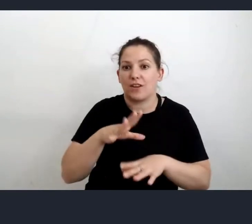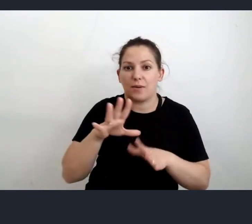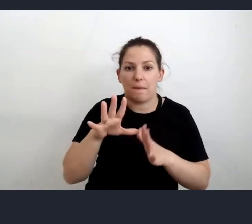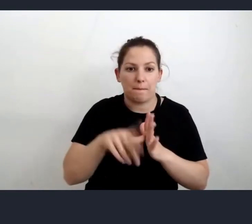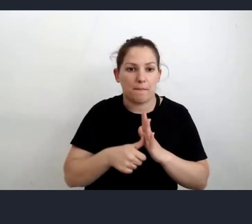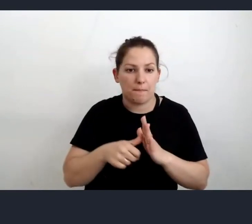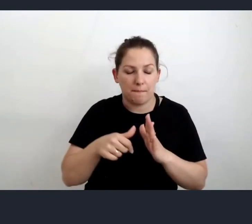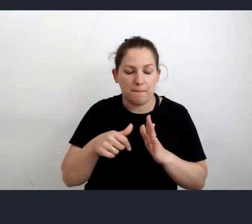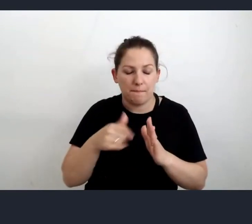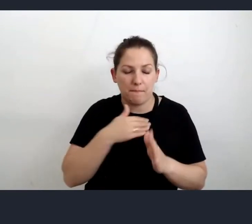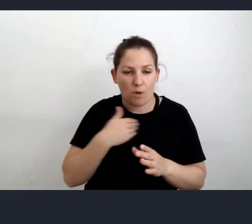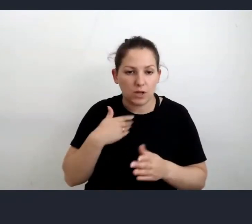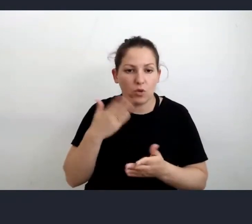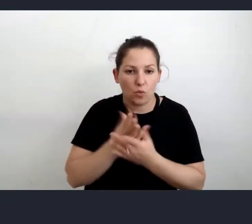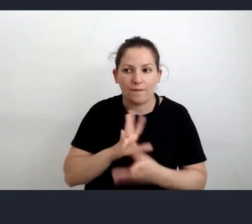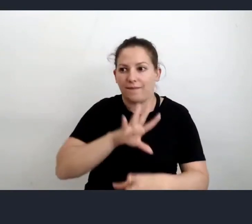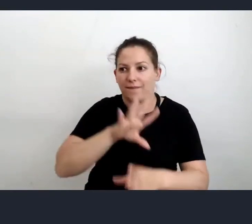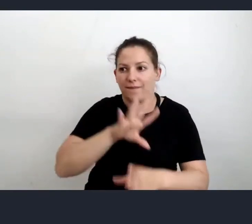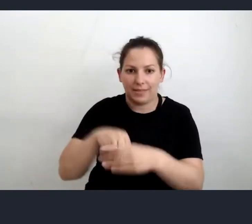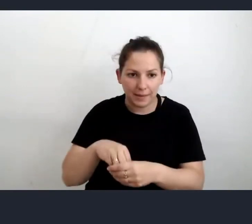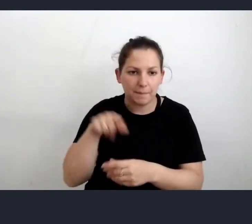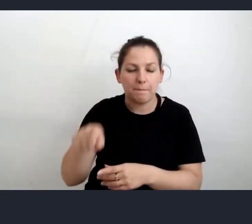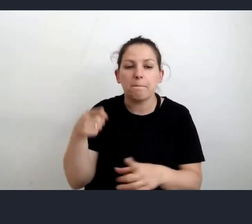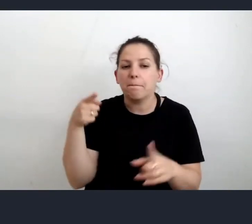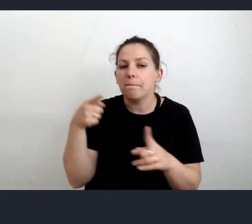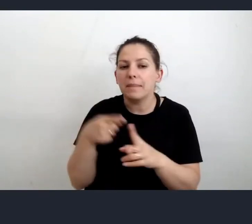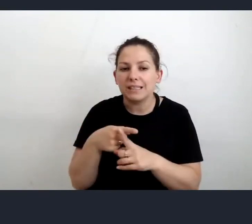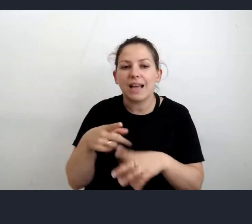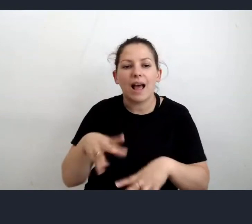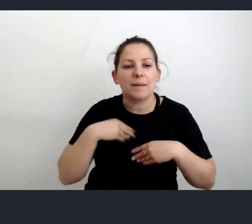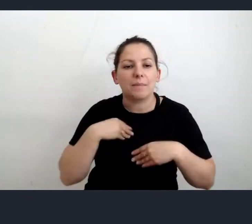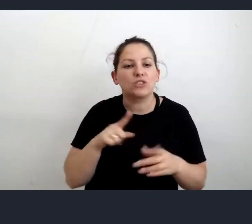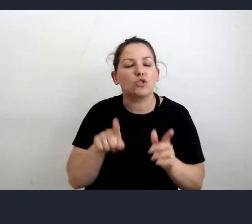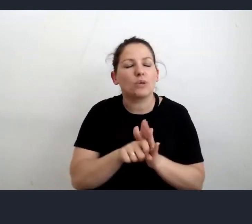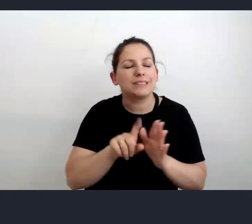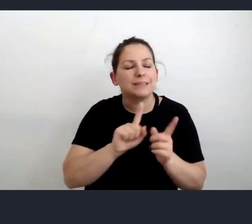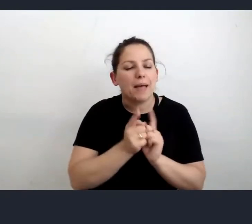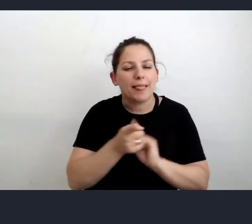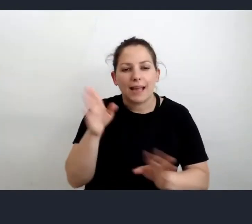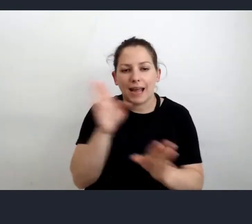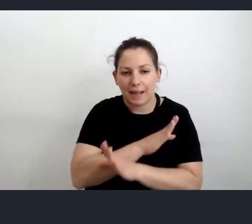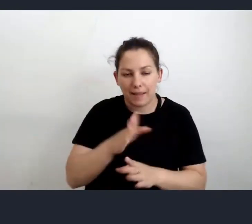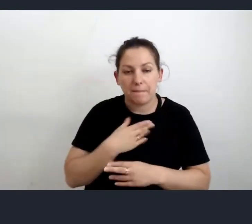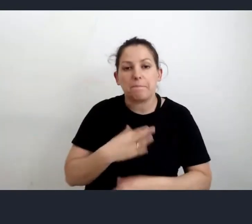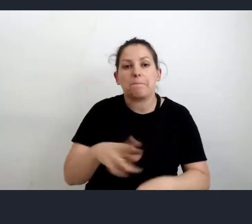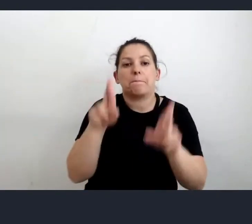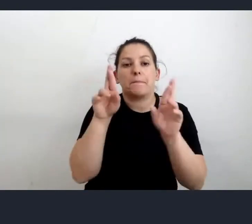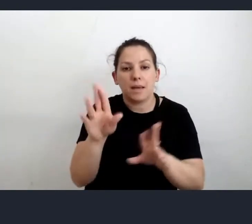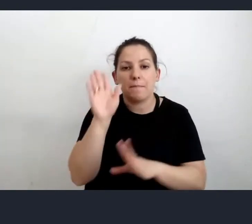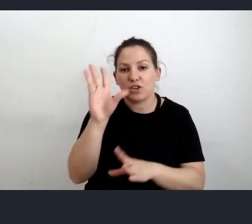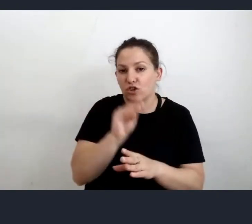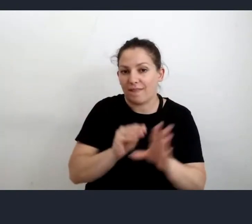jest już w tej chwili w tej Misji Adaptacja do Zmian Klimatu. Mam nadzieję, że będzie jeszcze więcej.